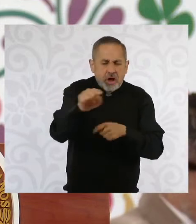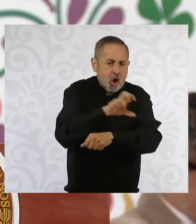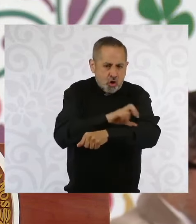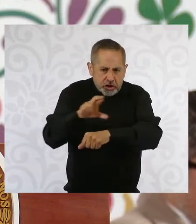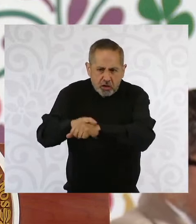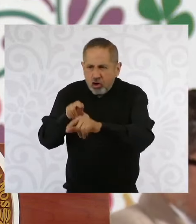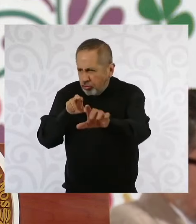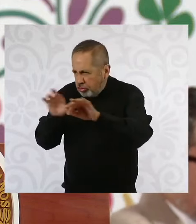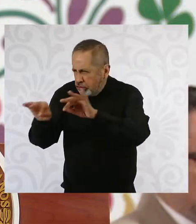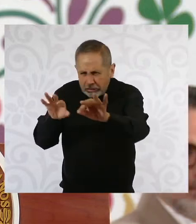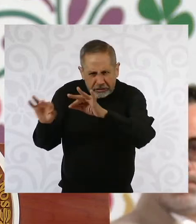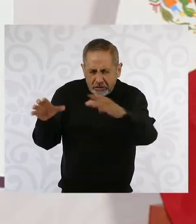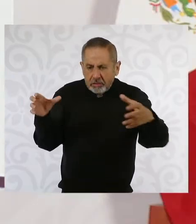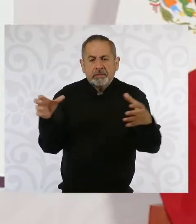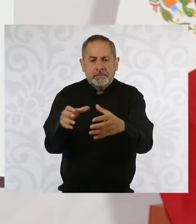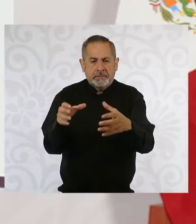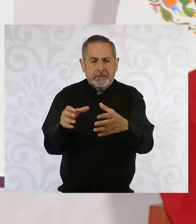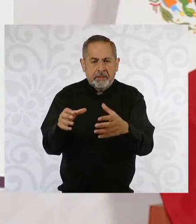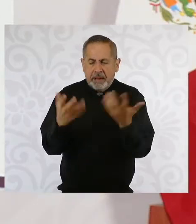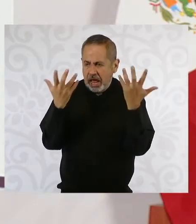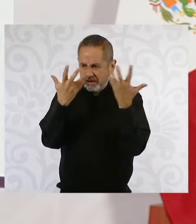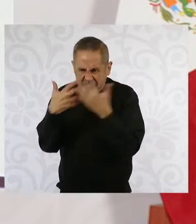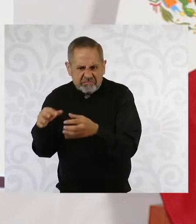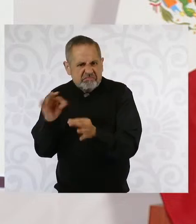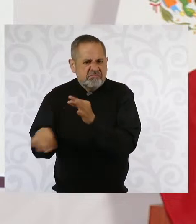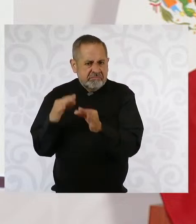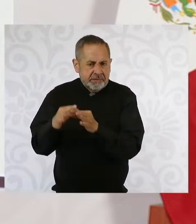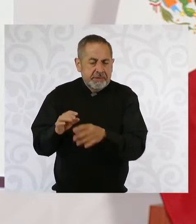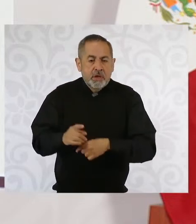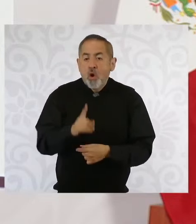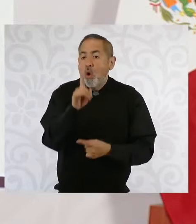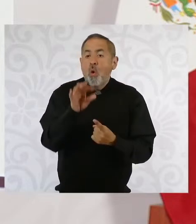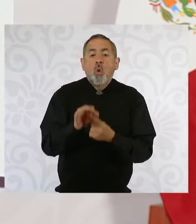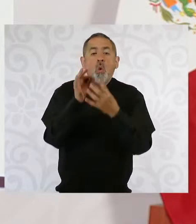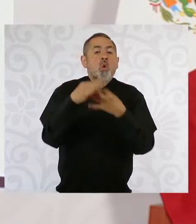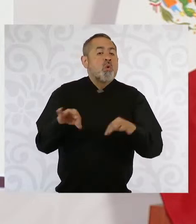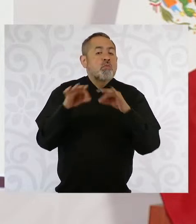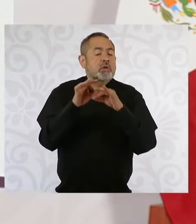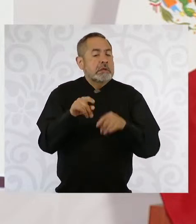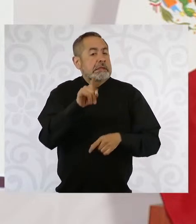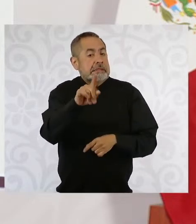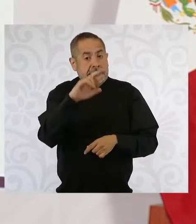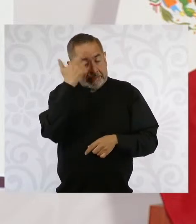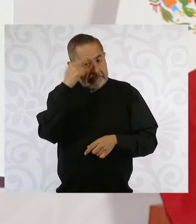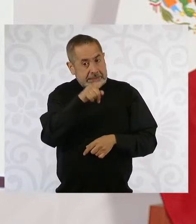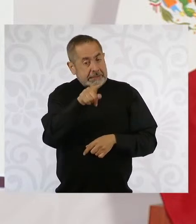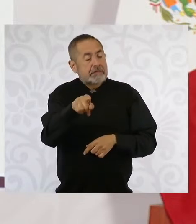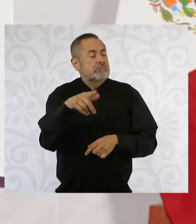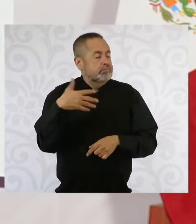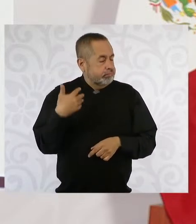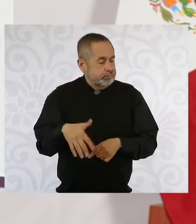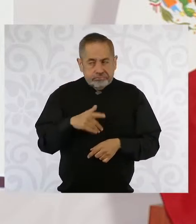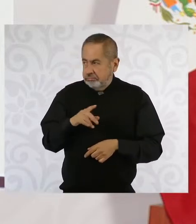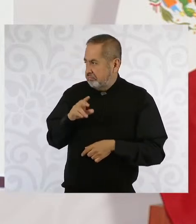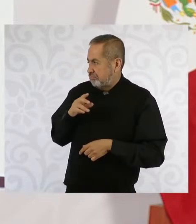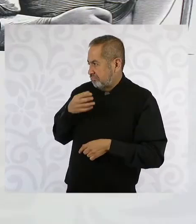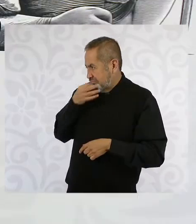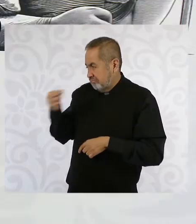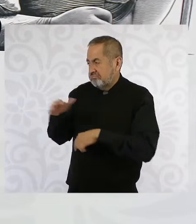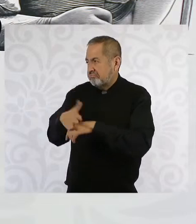el trabajo entre las áreas quiero Resaltar y reconocer eh presidenta que además de estar